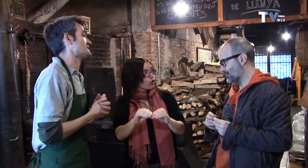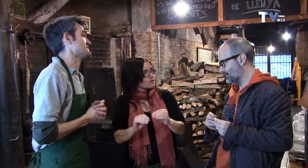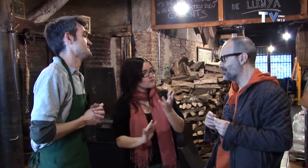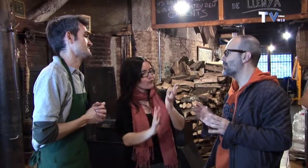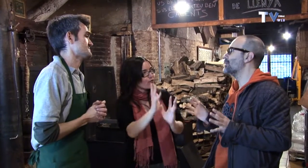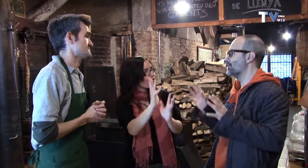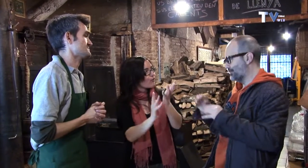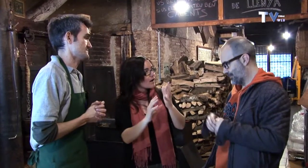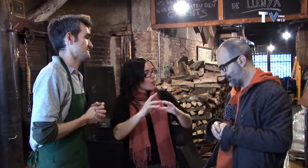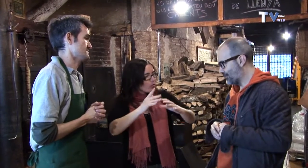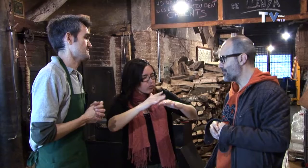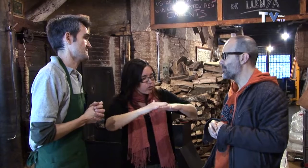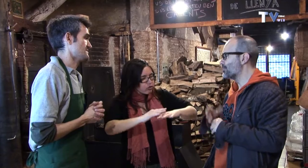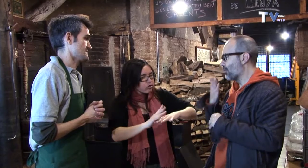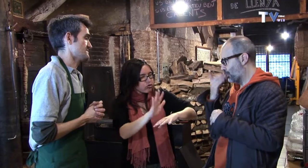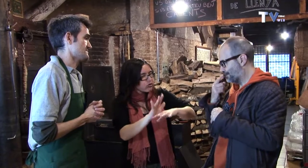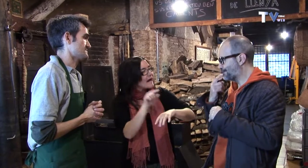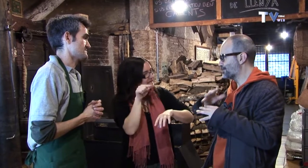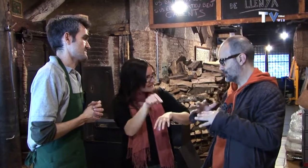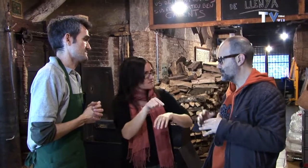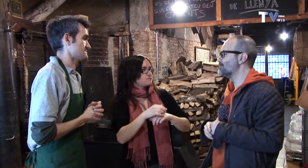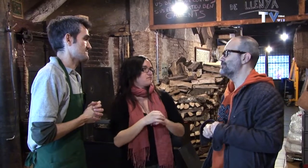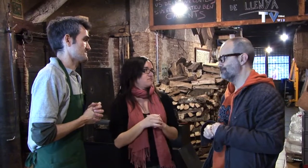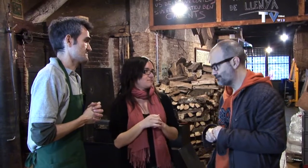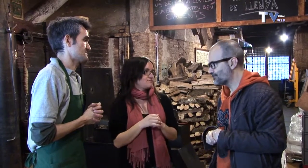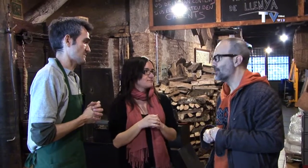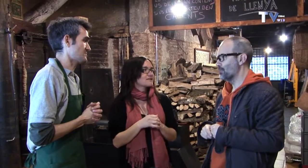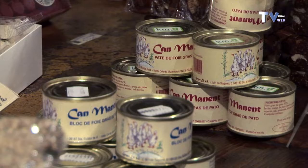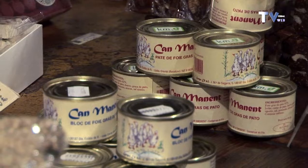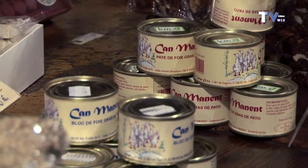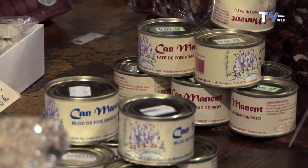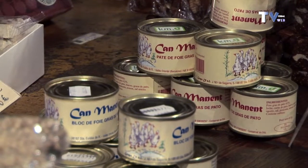necesitan cocerse a fuego muy bajo.